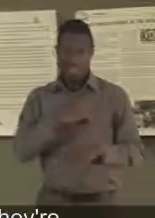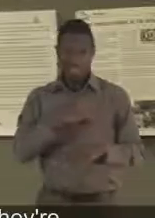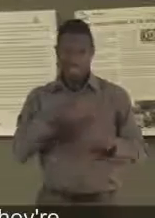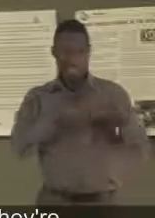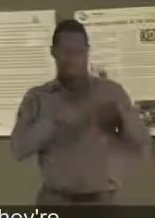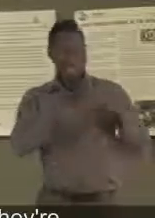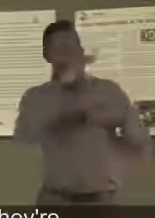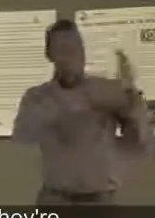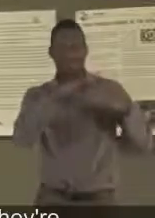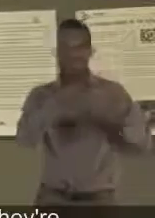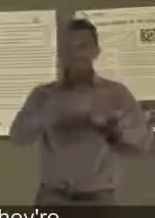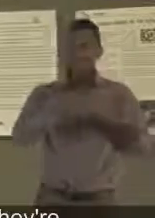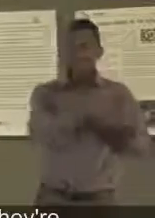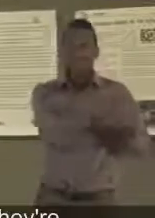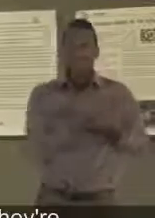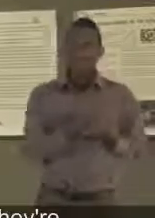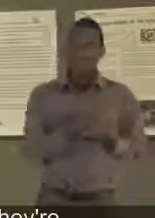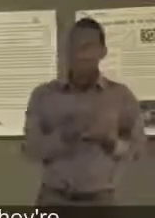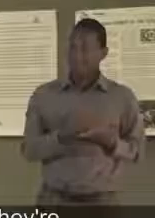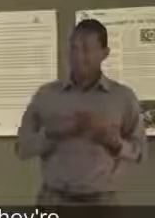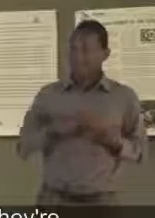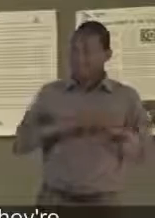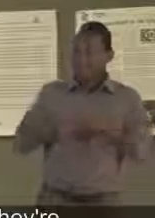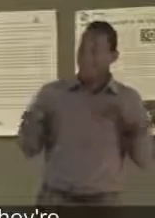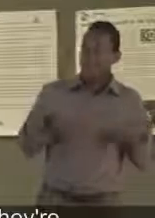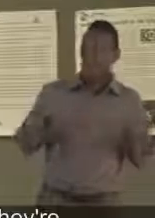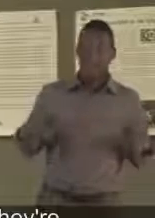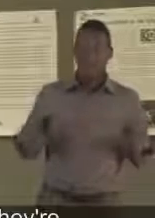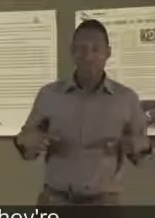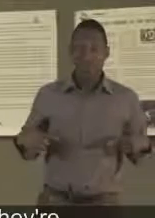فهذا سيعيقني